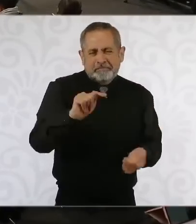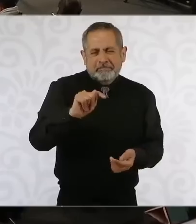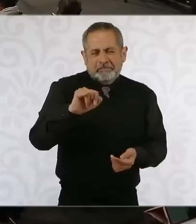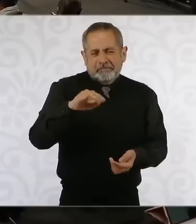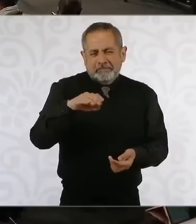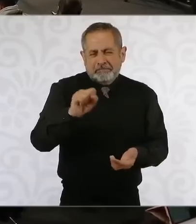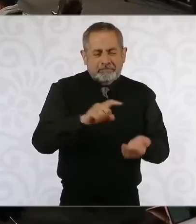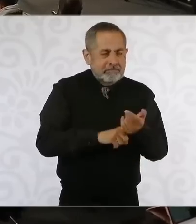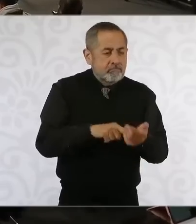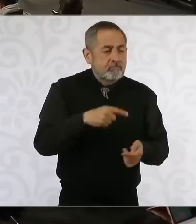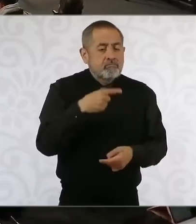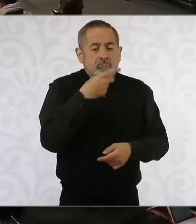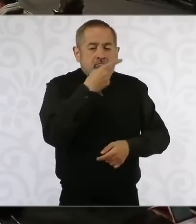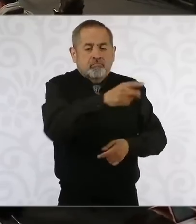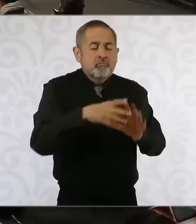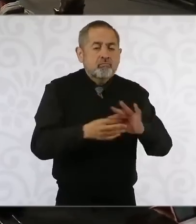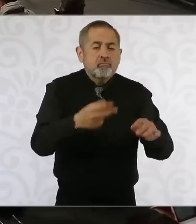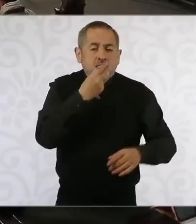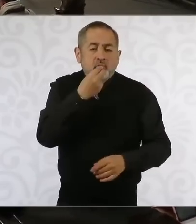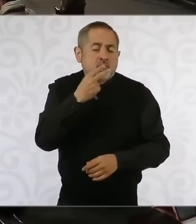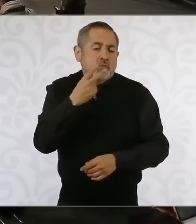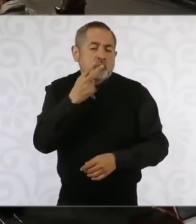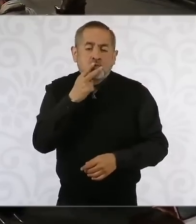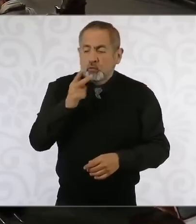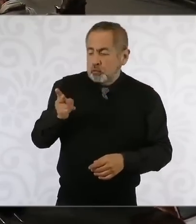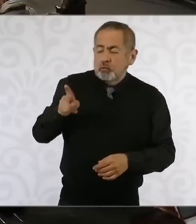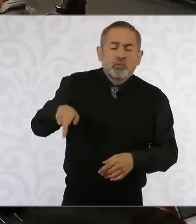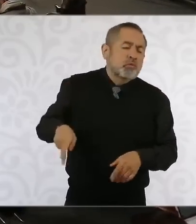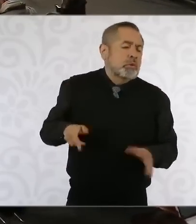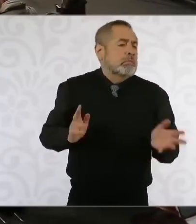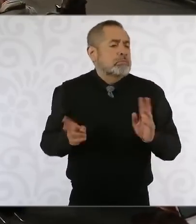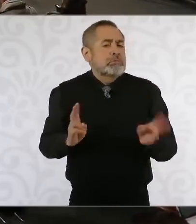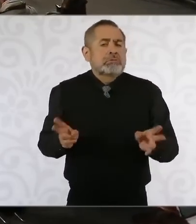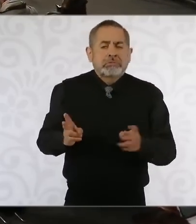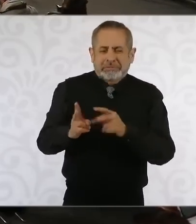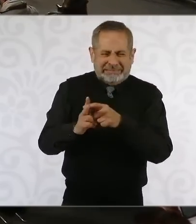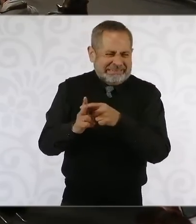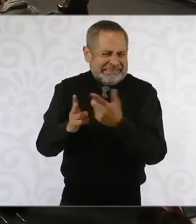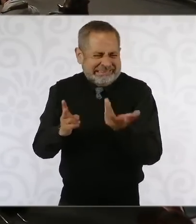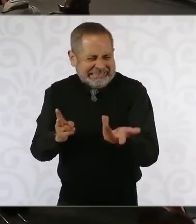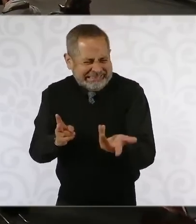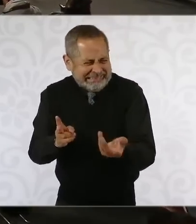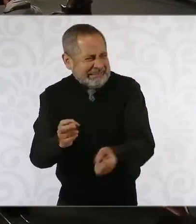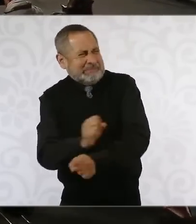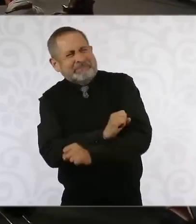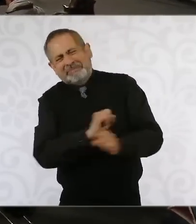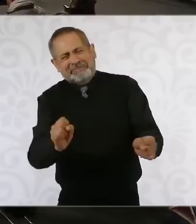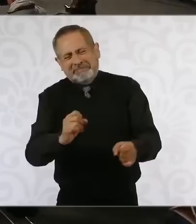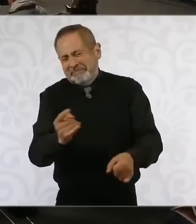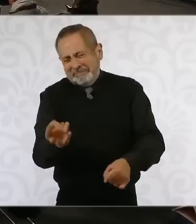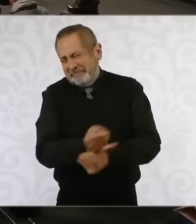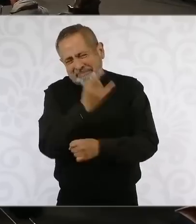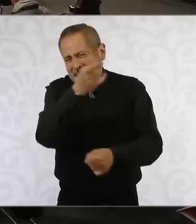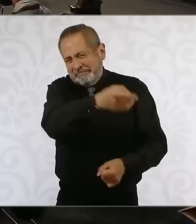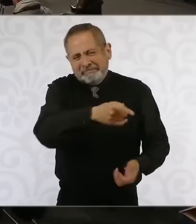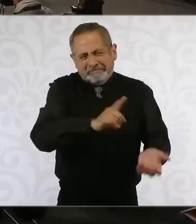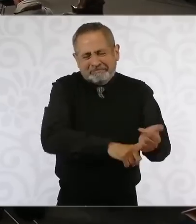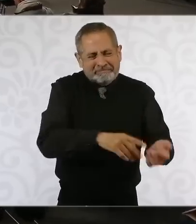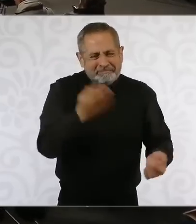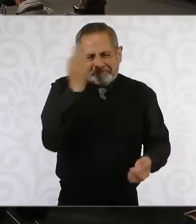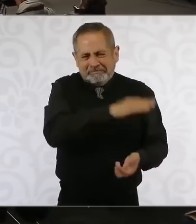llega incluso con un cigarrillo en la mano Eh de una de un lugar cerrado eh aquí aquí